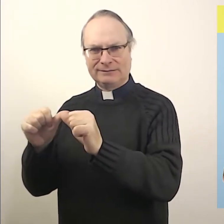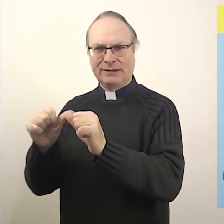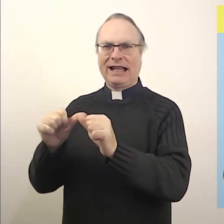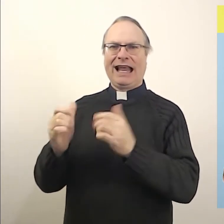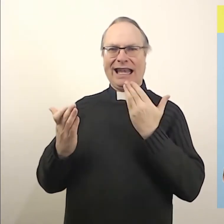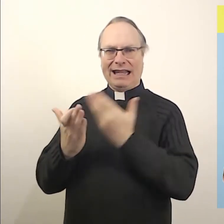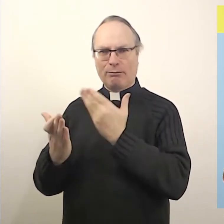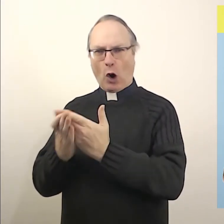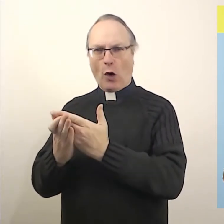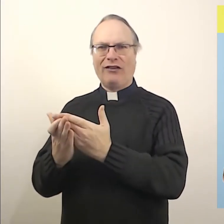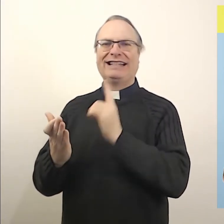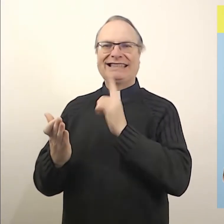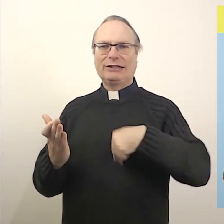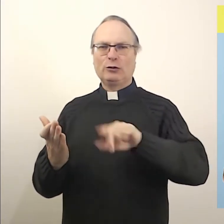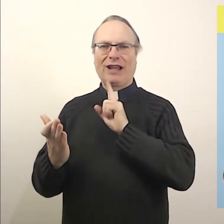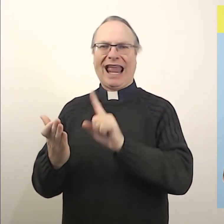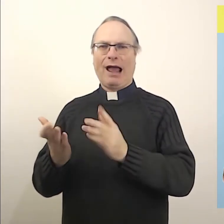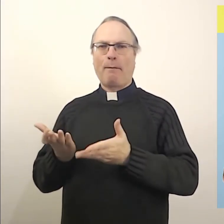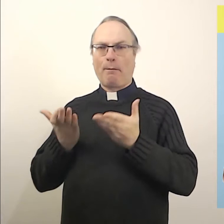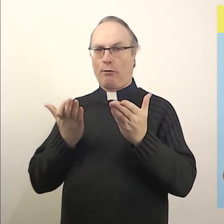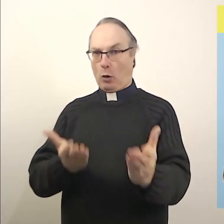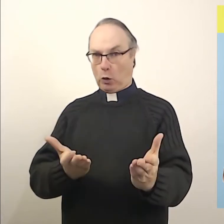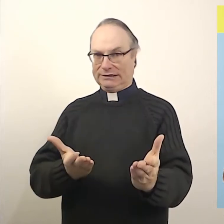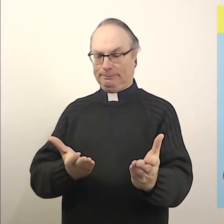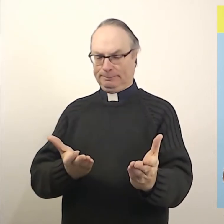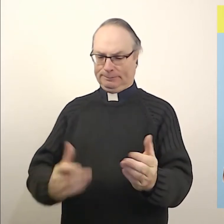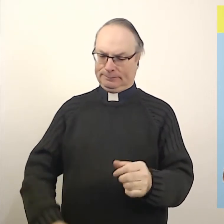l'épreuve qui nous est proposée.